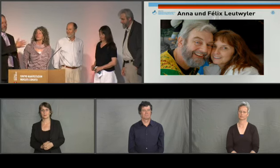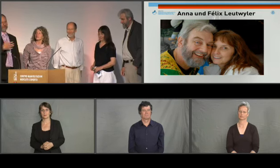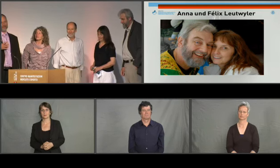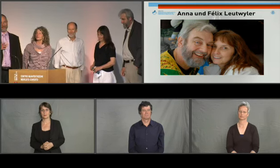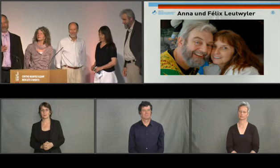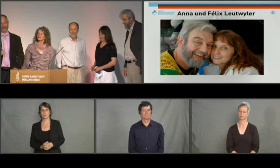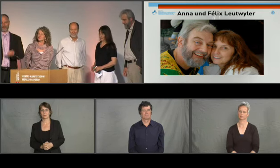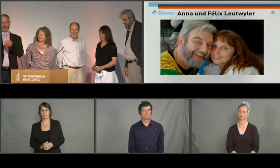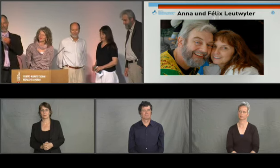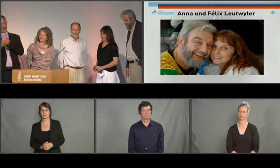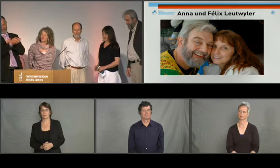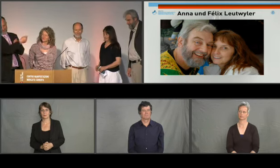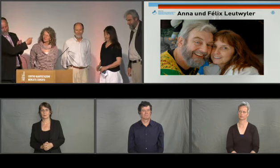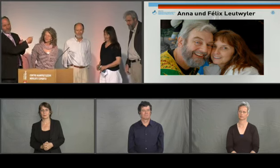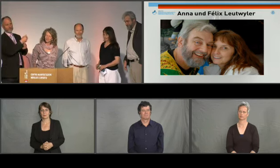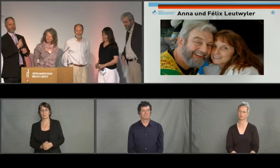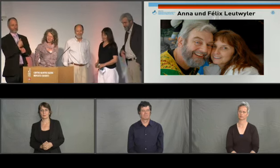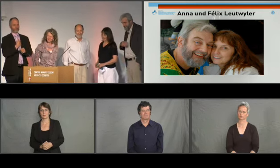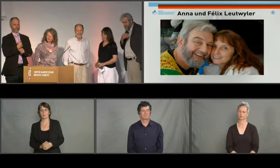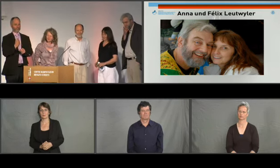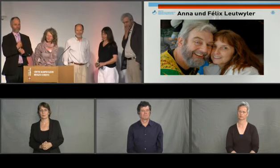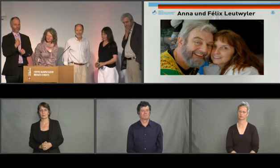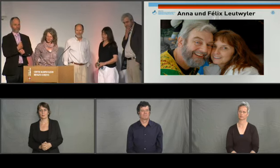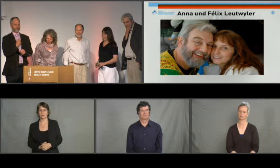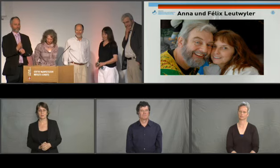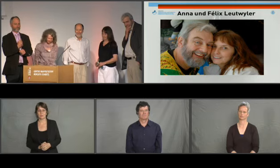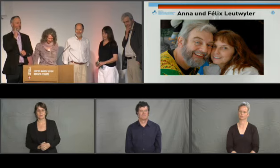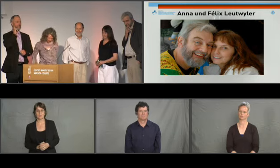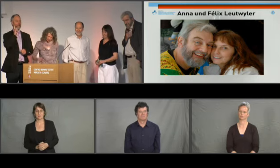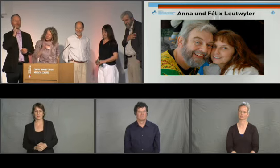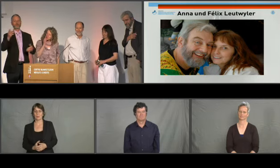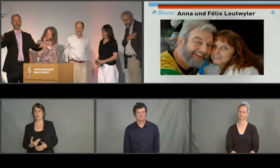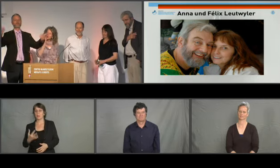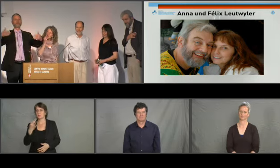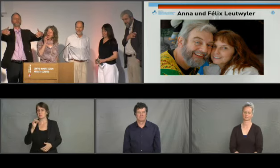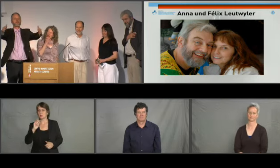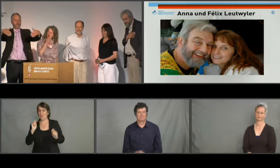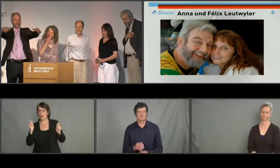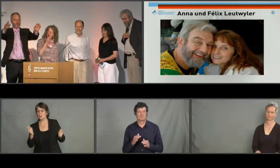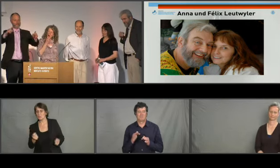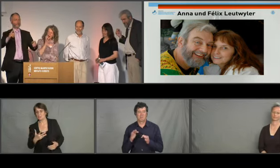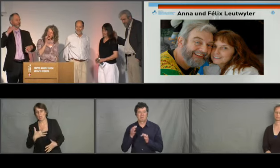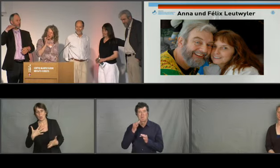Ja es war eine sehr emotionale Laudatio, die verschiedenen Tätigkeiten wurden aufgeführt.